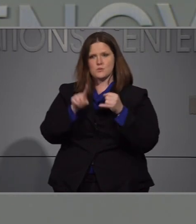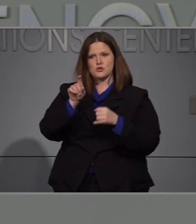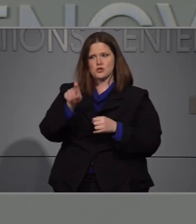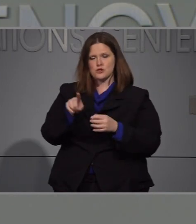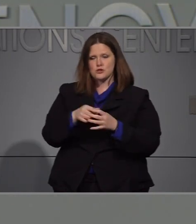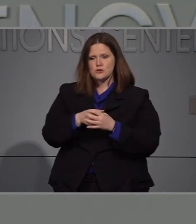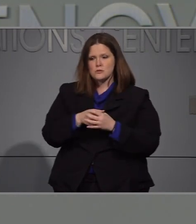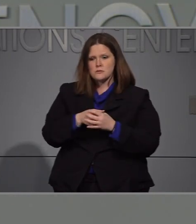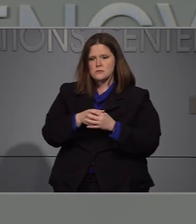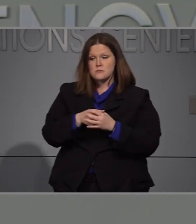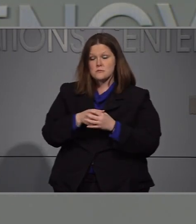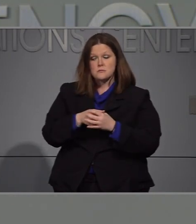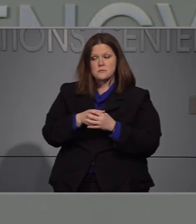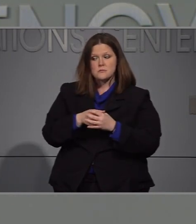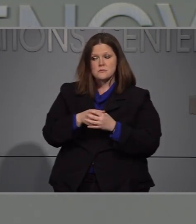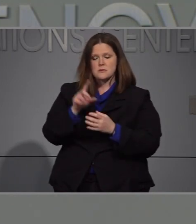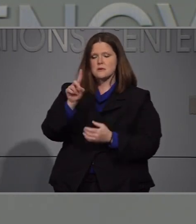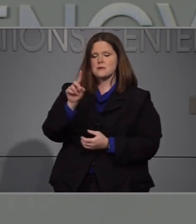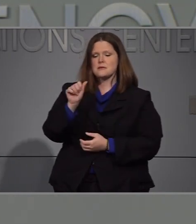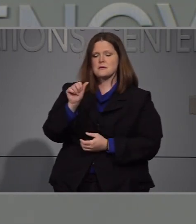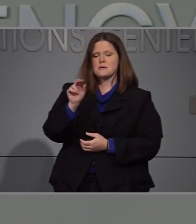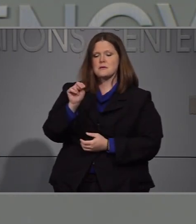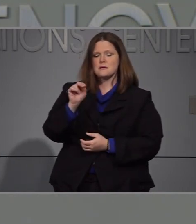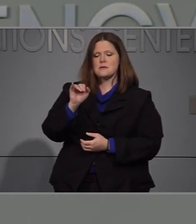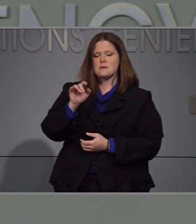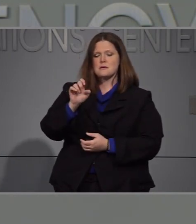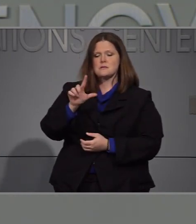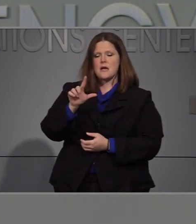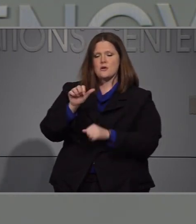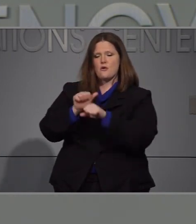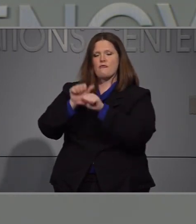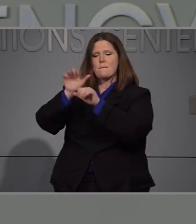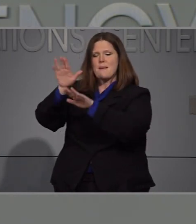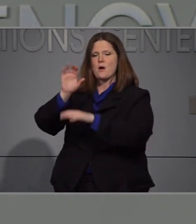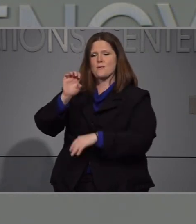Nuestra última pregunta del día de hoy.